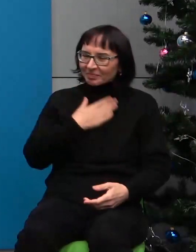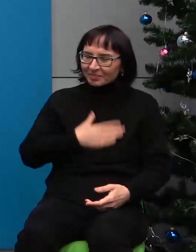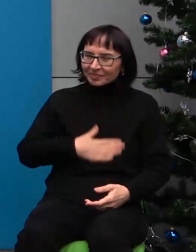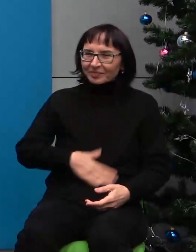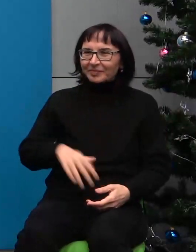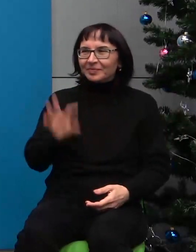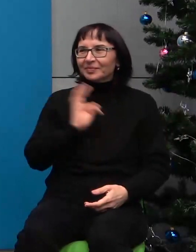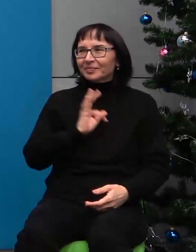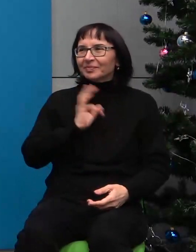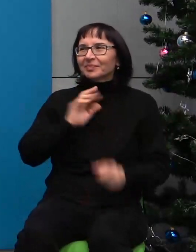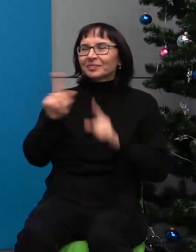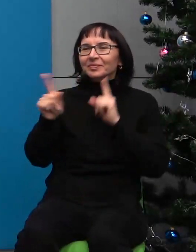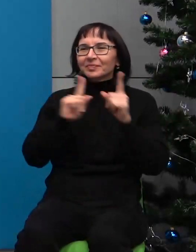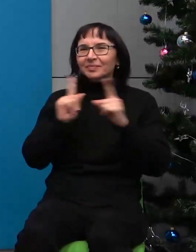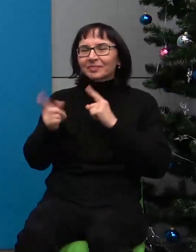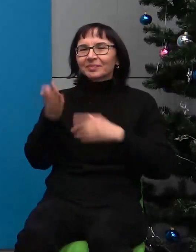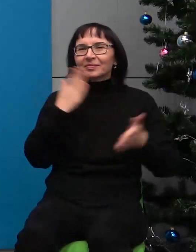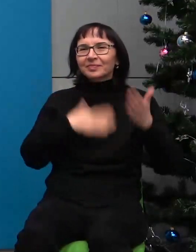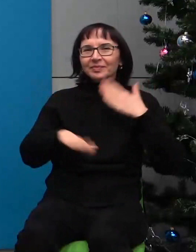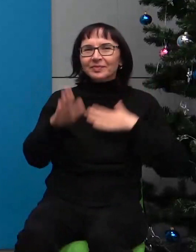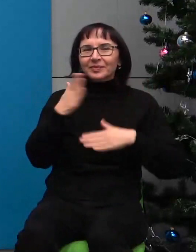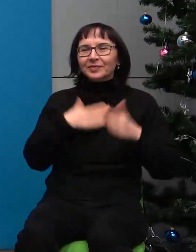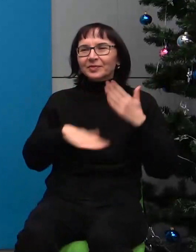Cieszę się, że mogłem z państwem tu spędzić ten wieczór.